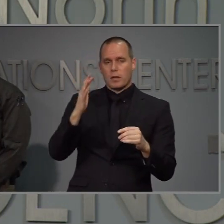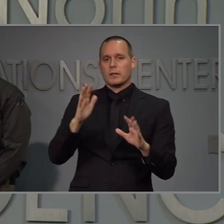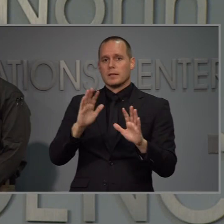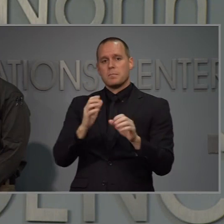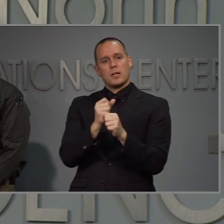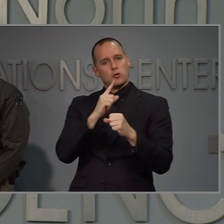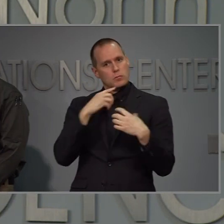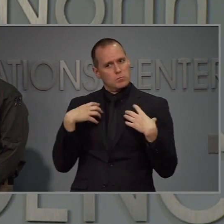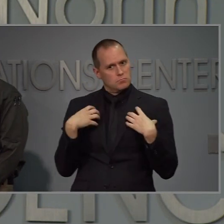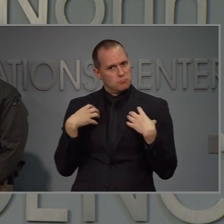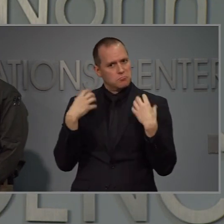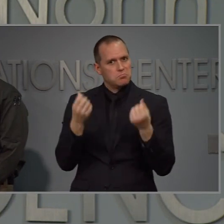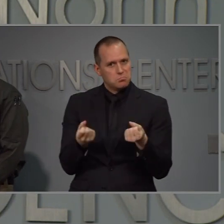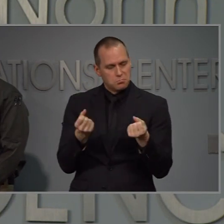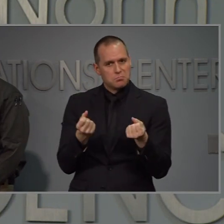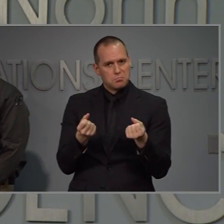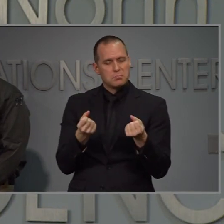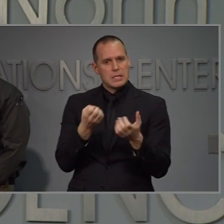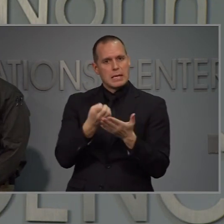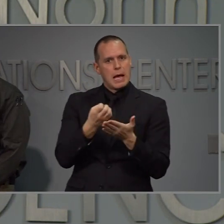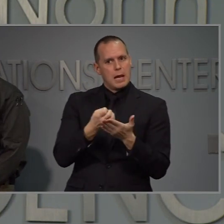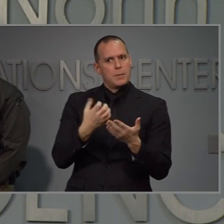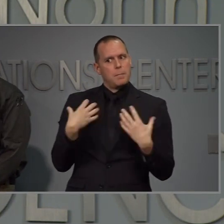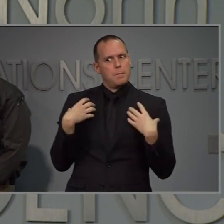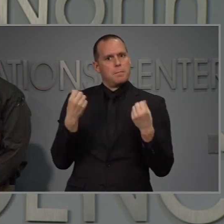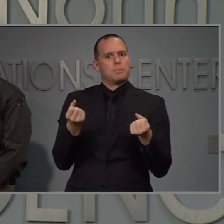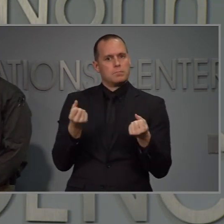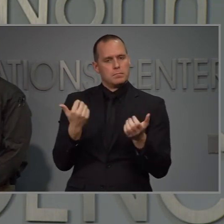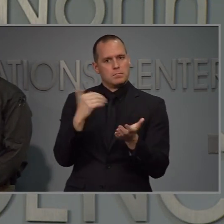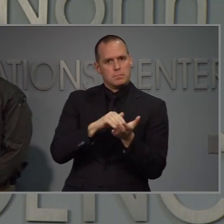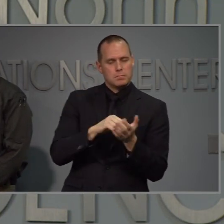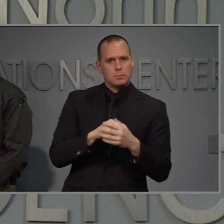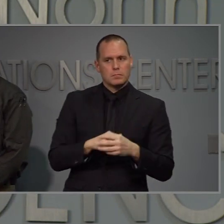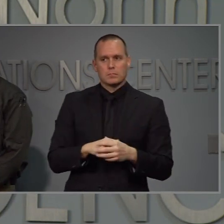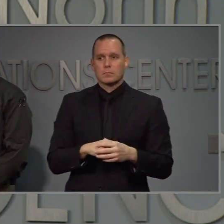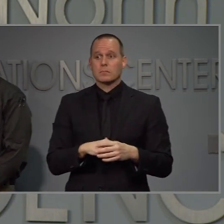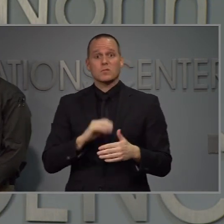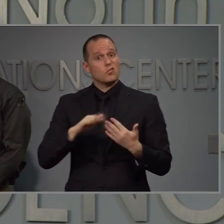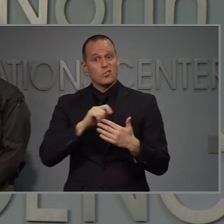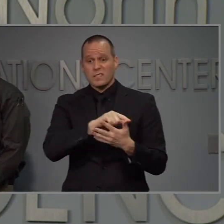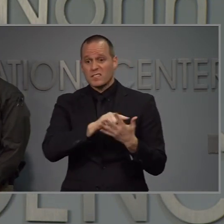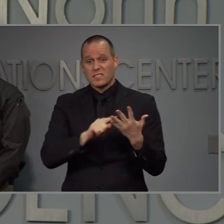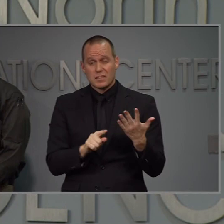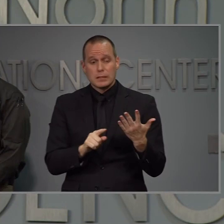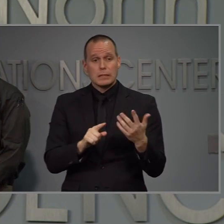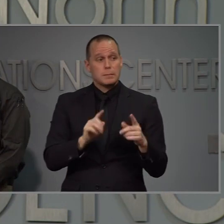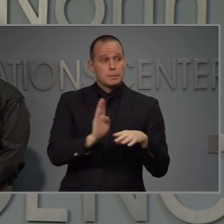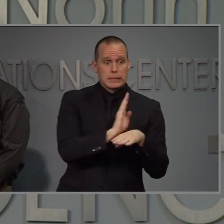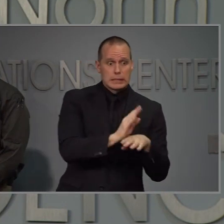pero hacerlo de una manera sensible inteligente, y con gusto. Vamos a colaborar con todos estos negocios que se